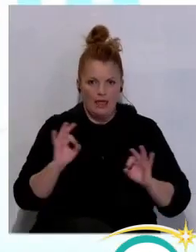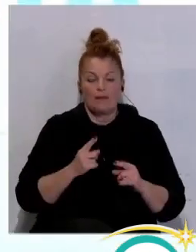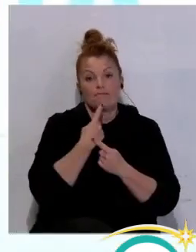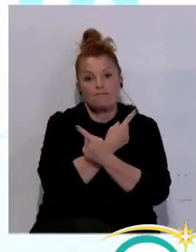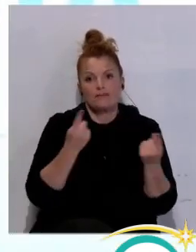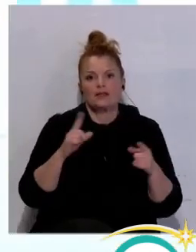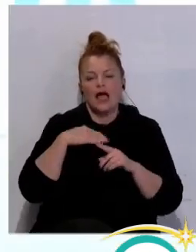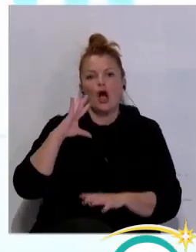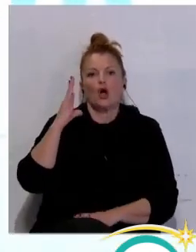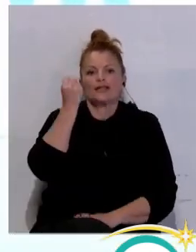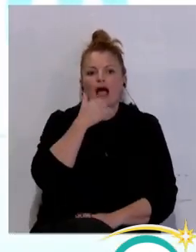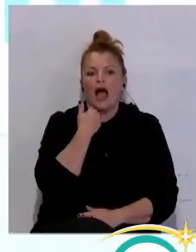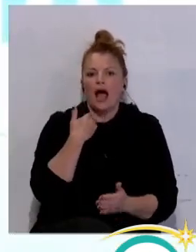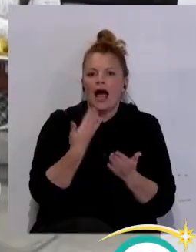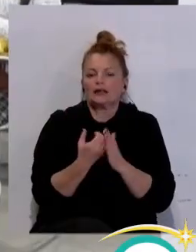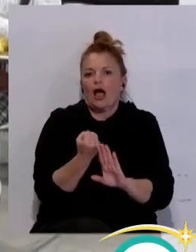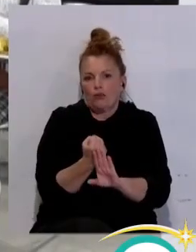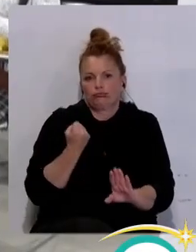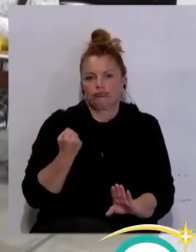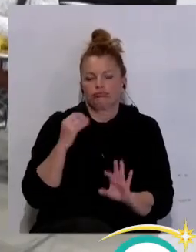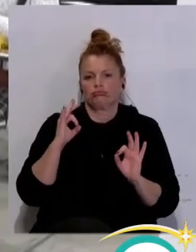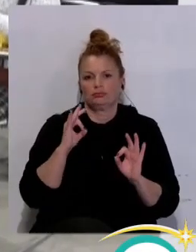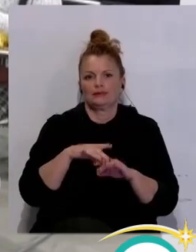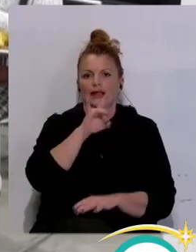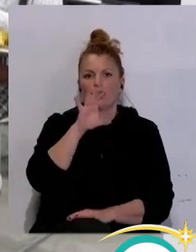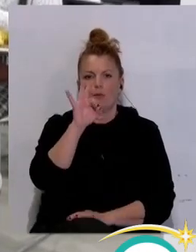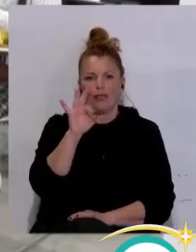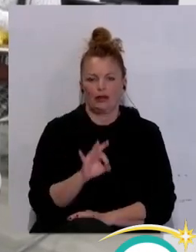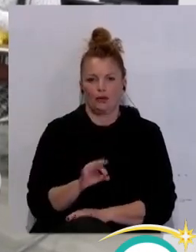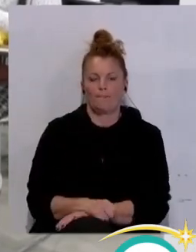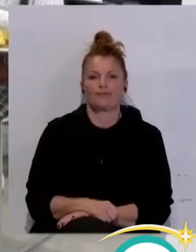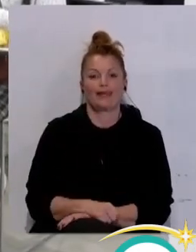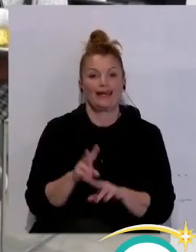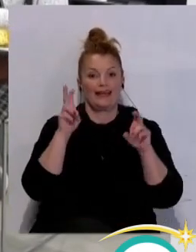conseguido hasta el momento ahorros destacados en torno al 15% en cuanto a la limpieza de las